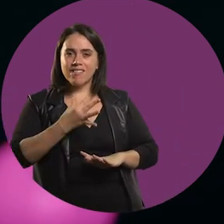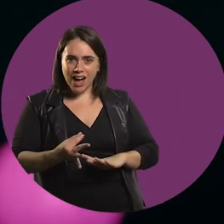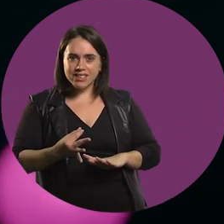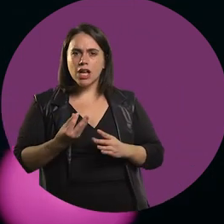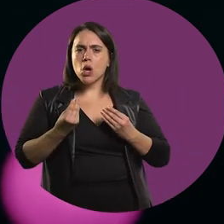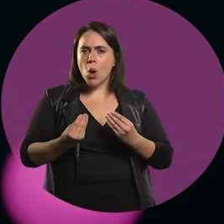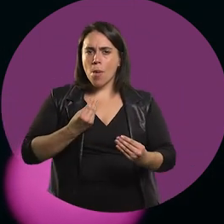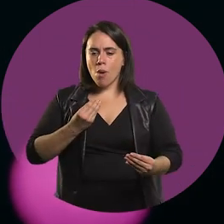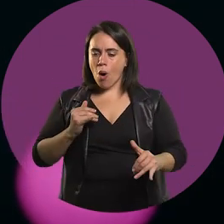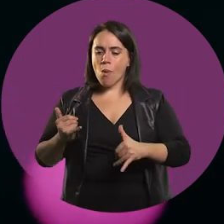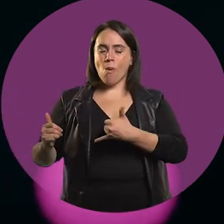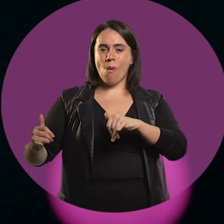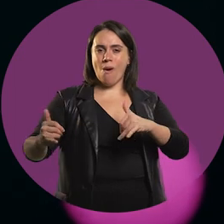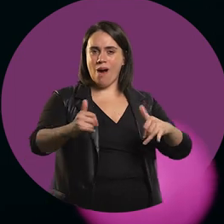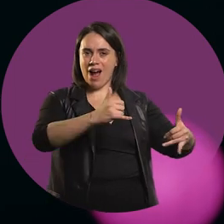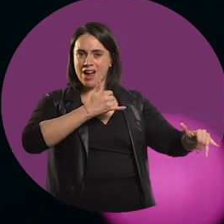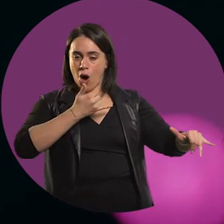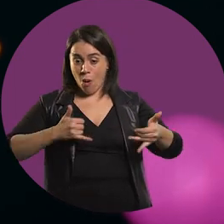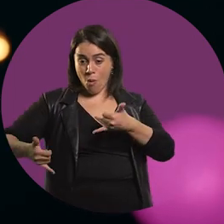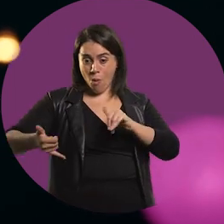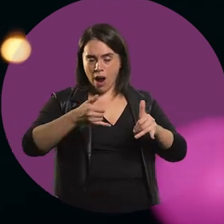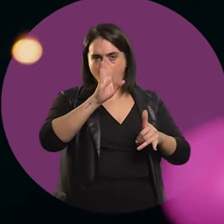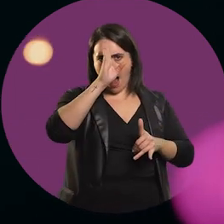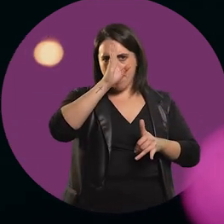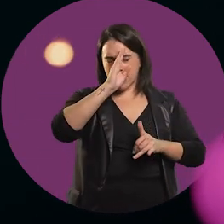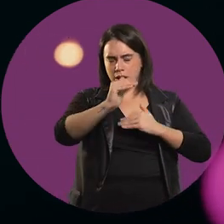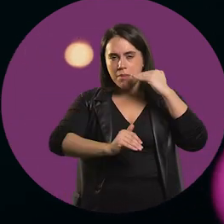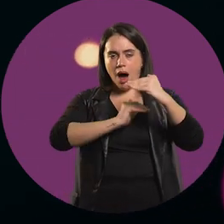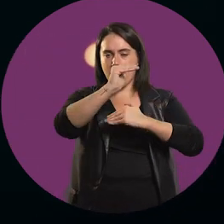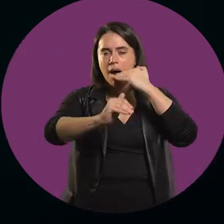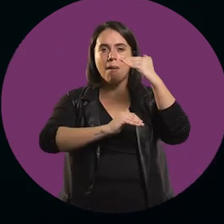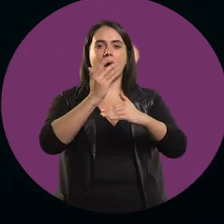forma una gran parte de lo que es el hacer artístico.